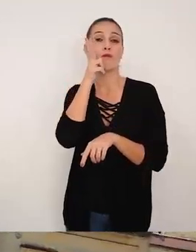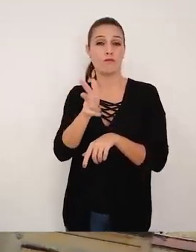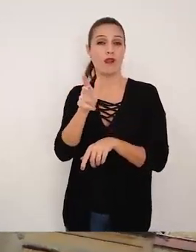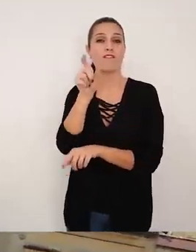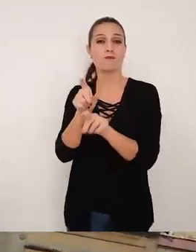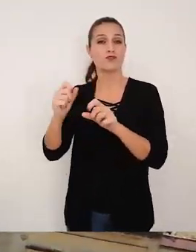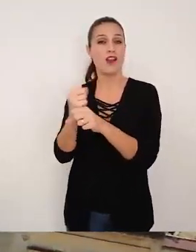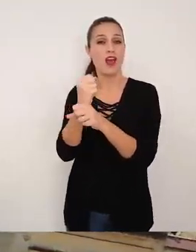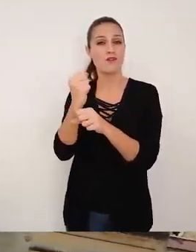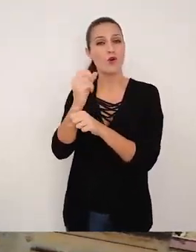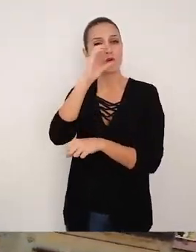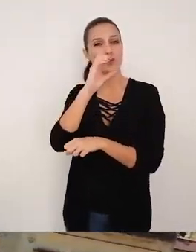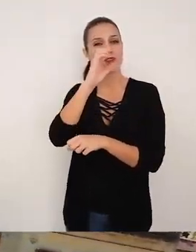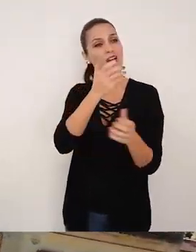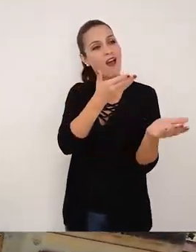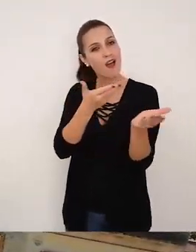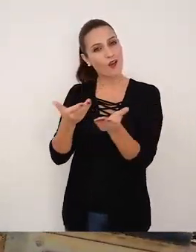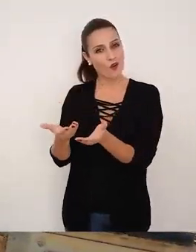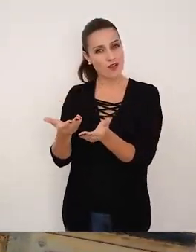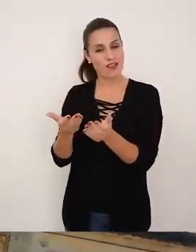culturale.